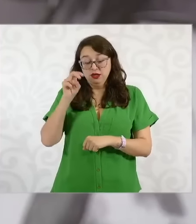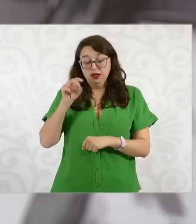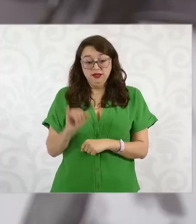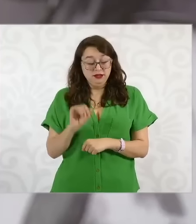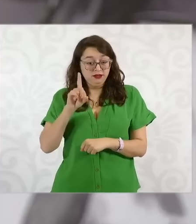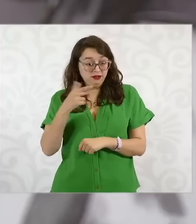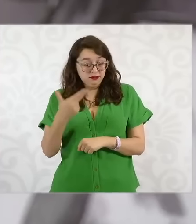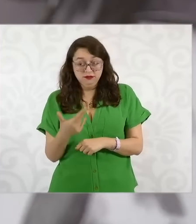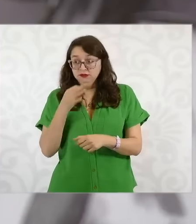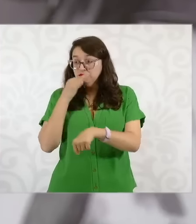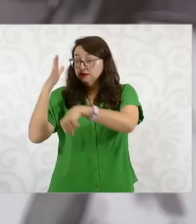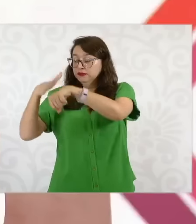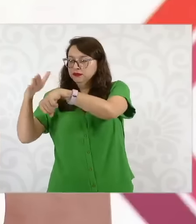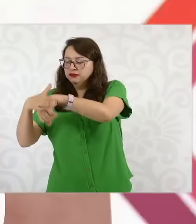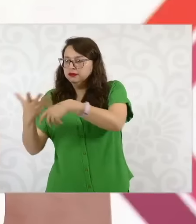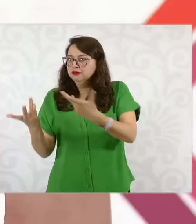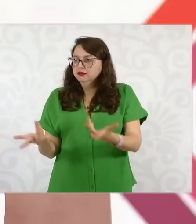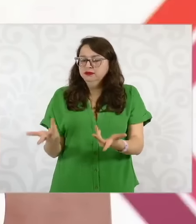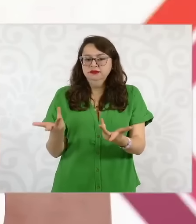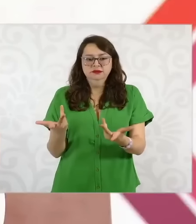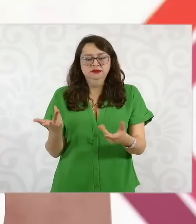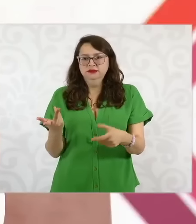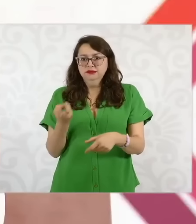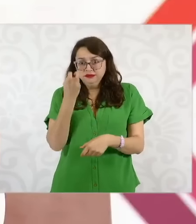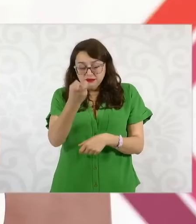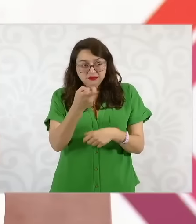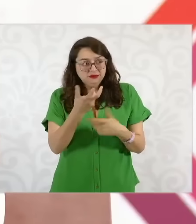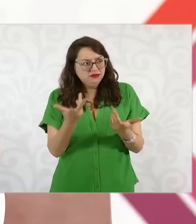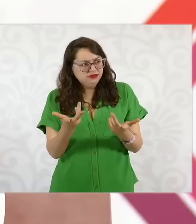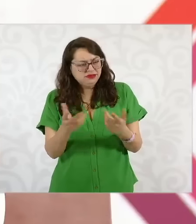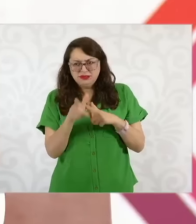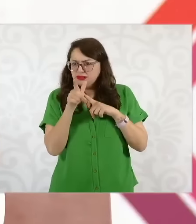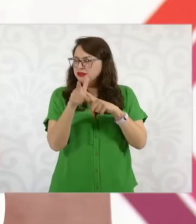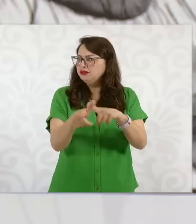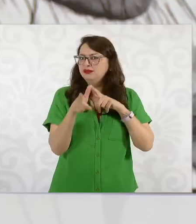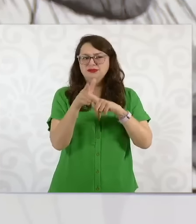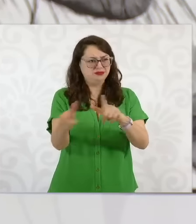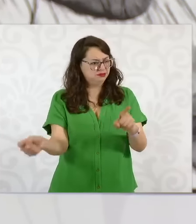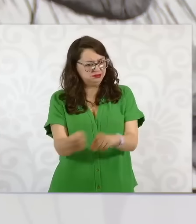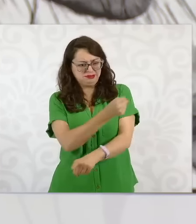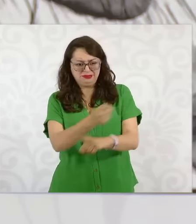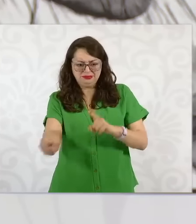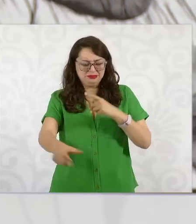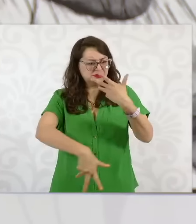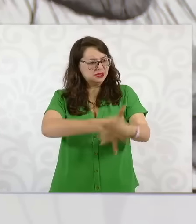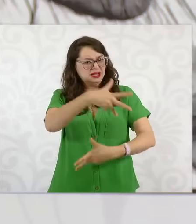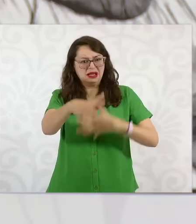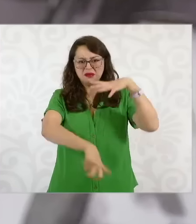porque eh no podemos permitir el maltrato a nuestros hermanos que están en Estados Unidos,